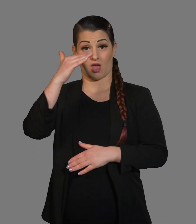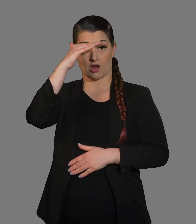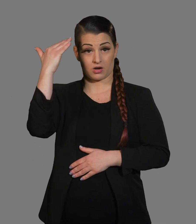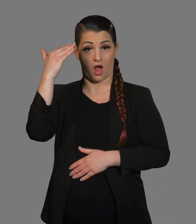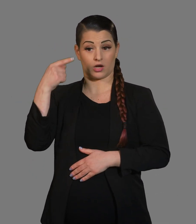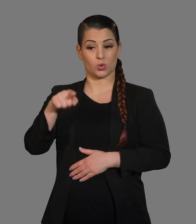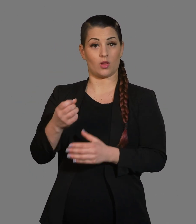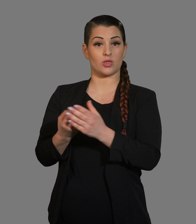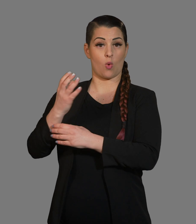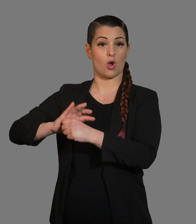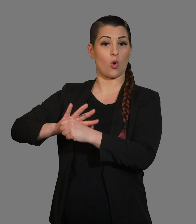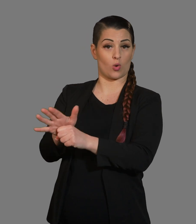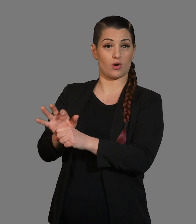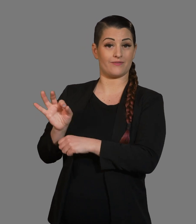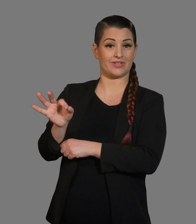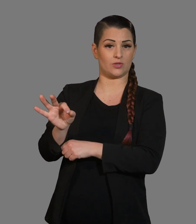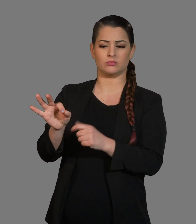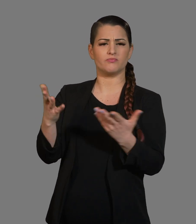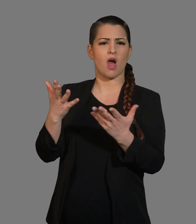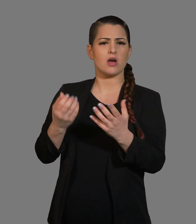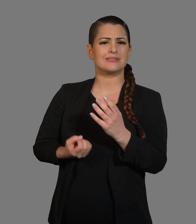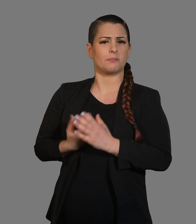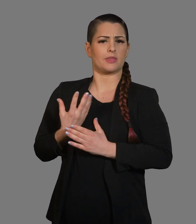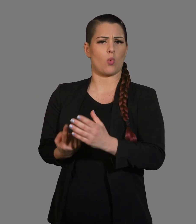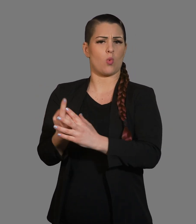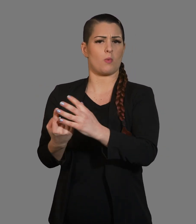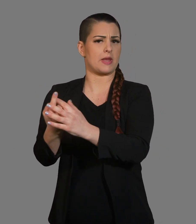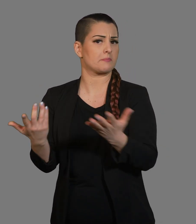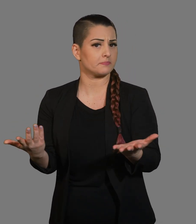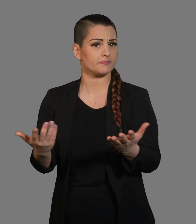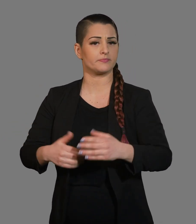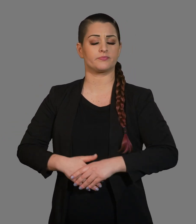Welche Symptome treten bei einer Erkrankung mit dem neuen Coronavirus auf?